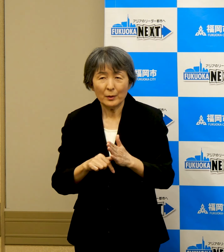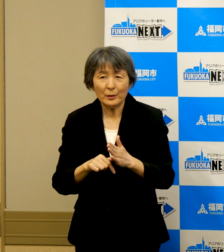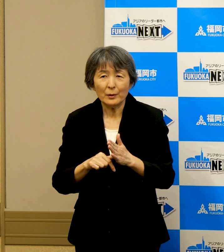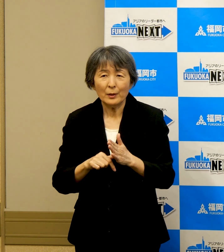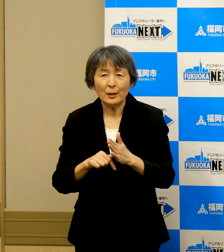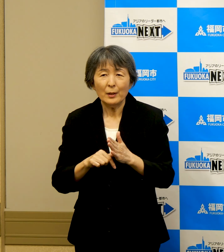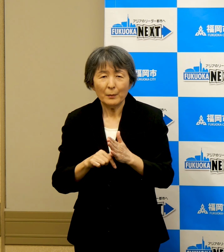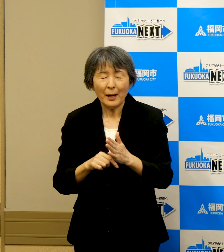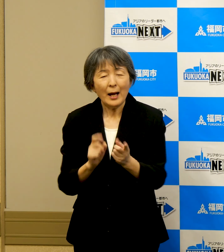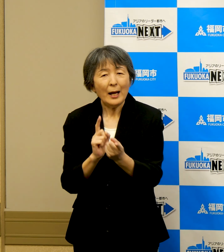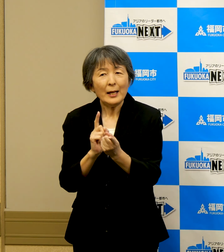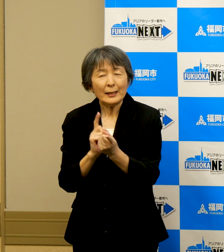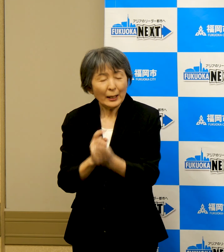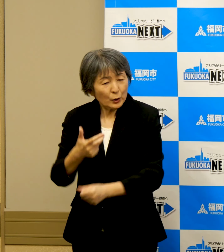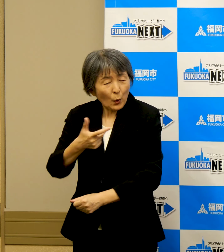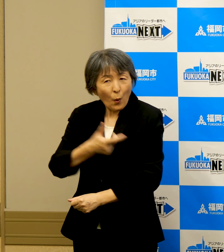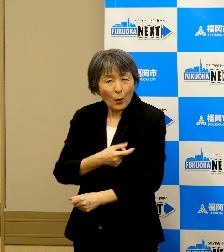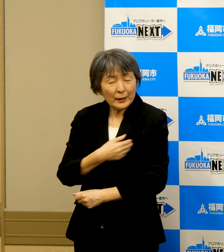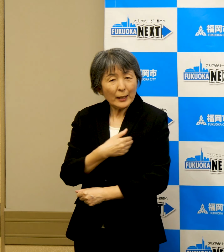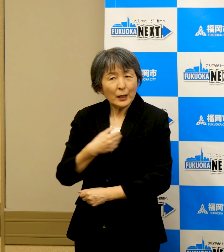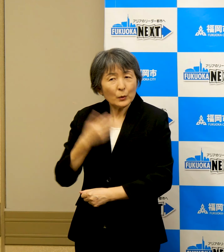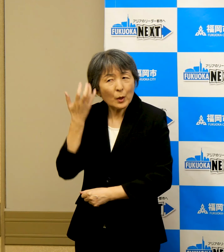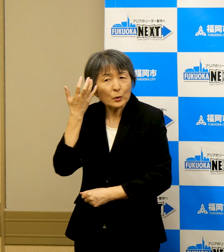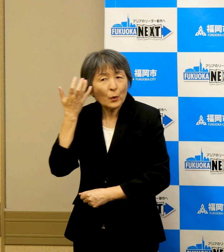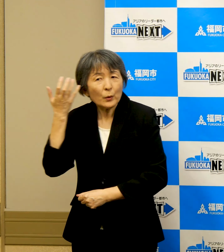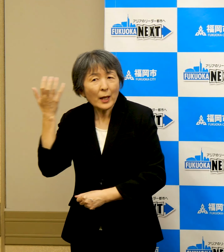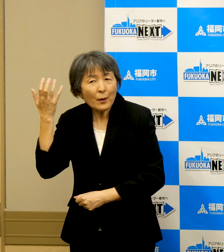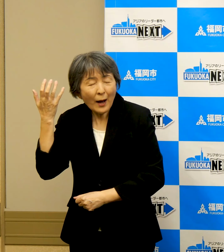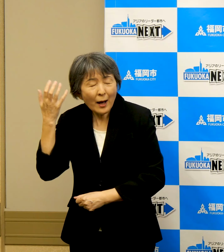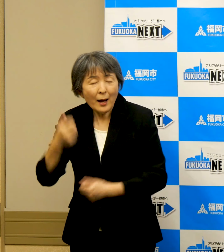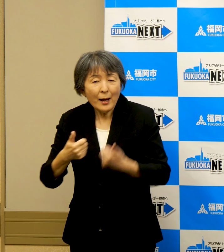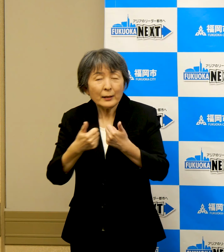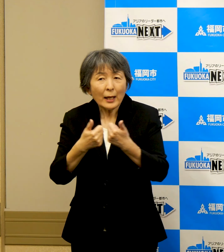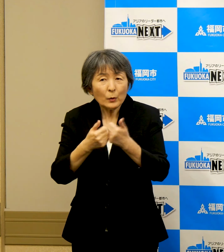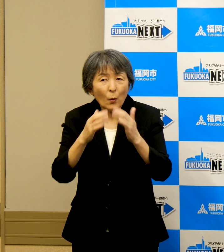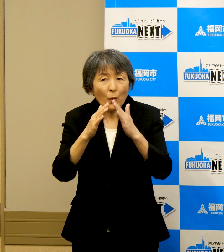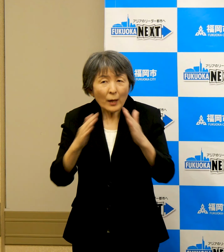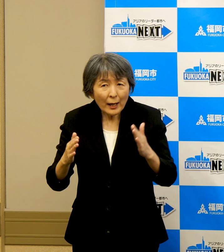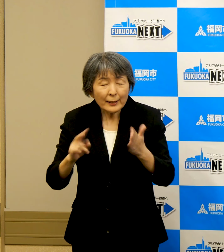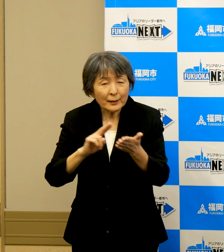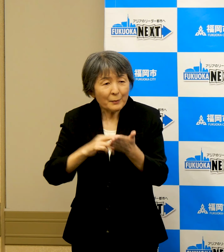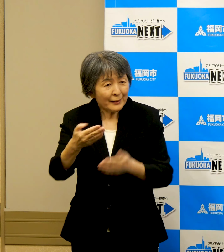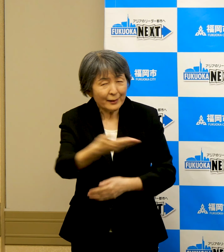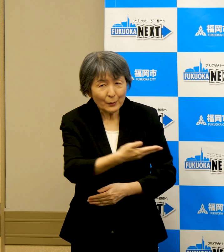対処しきれるという想定というのは この検討会で議論されたことなんでしょうか (市長)そうですね